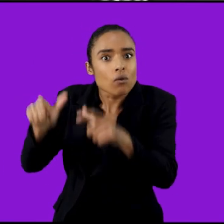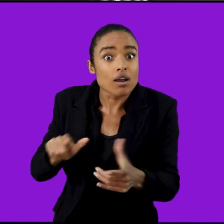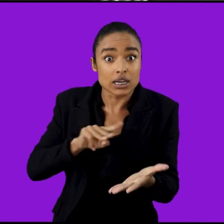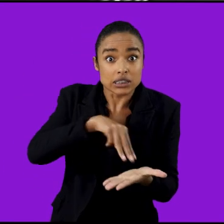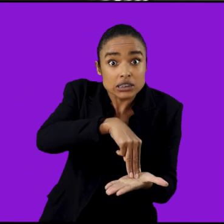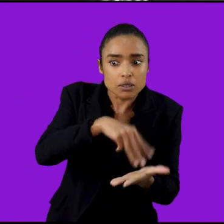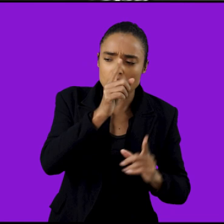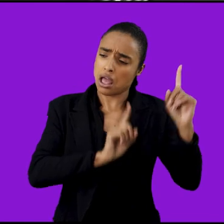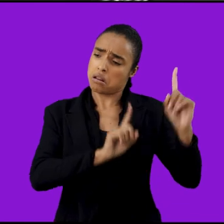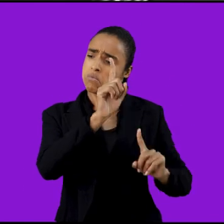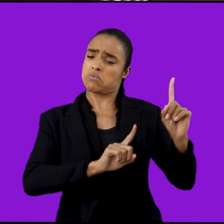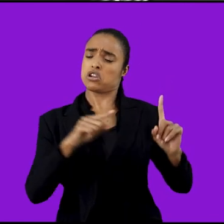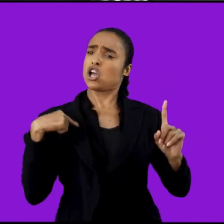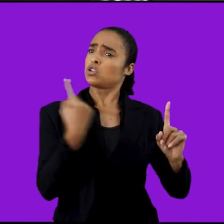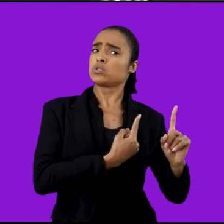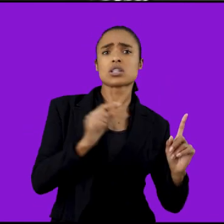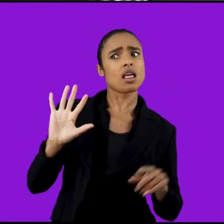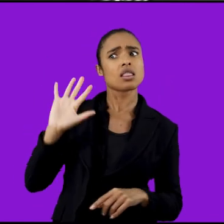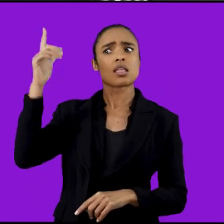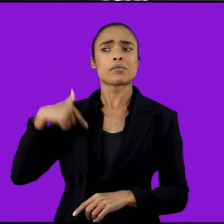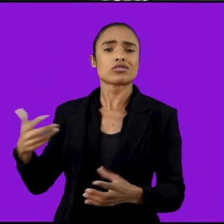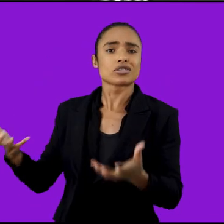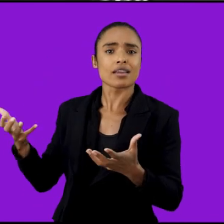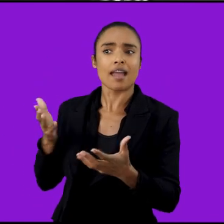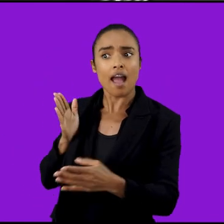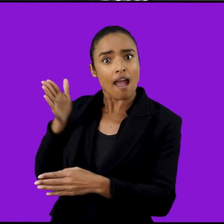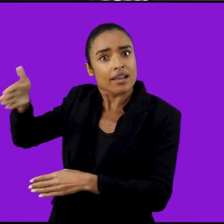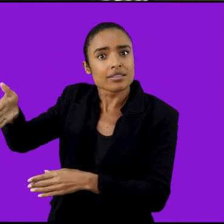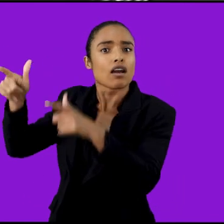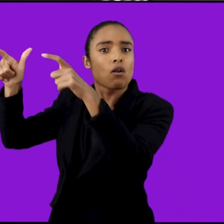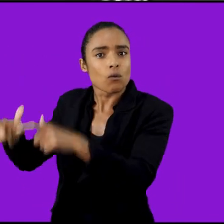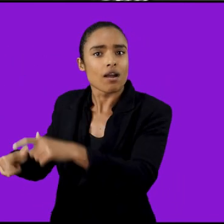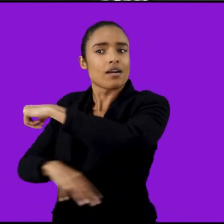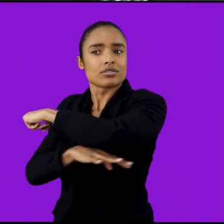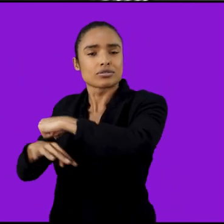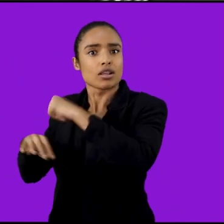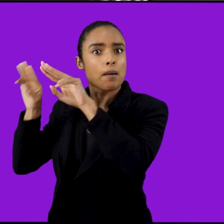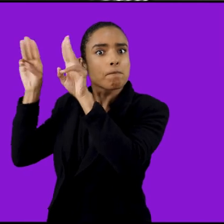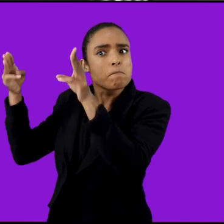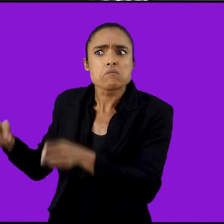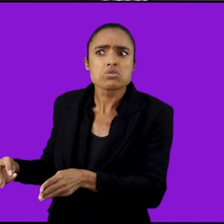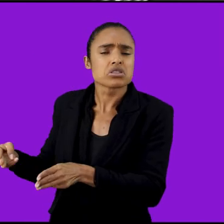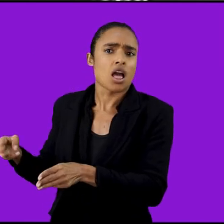Pavilhão. Eles falam: “Não, seu lugar é voltar”. Então, tem uma questão muito